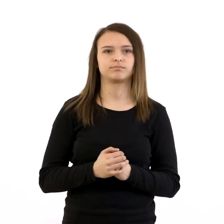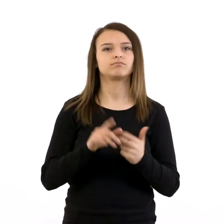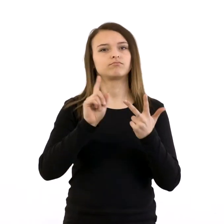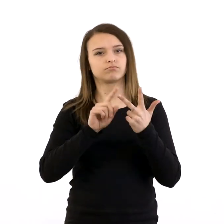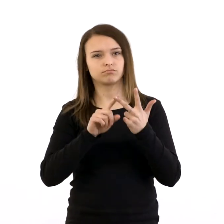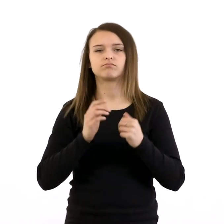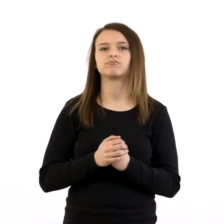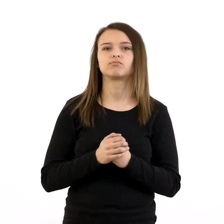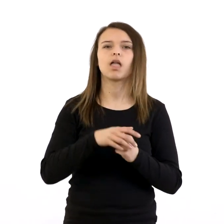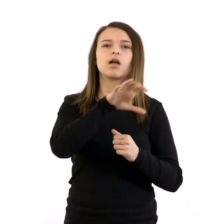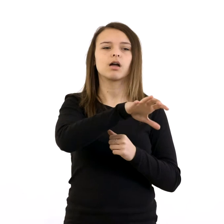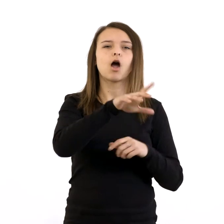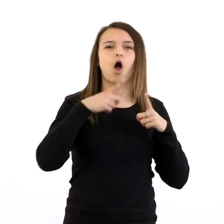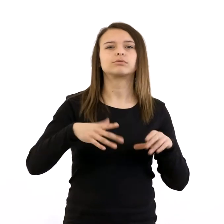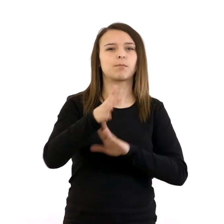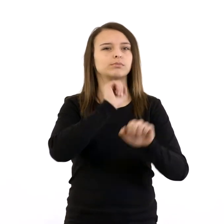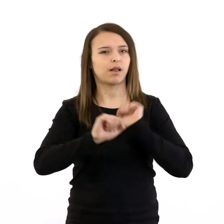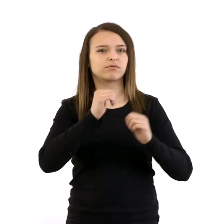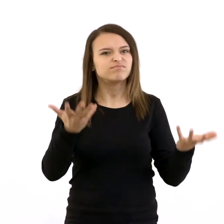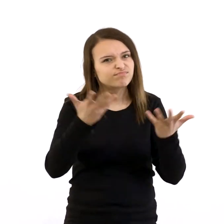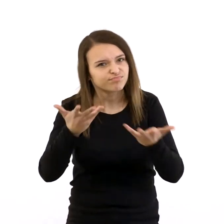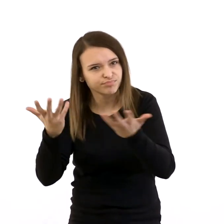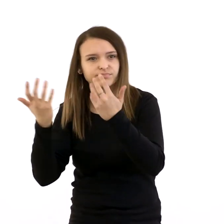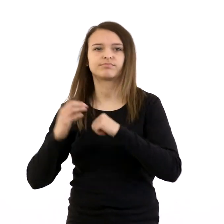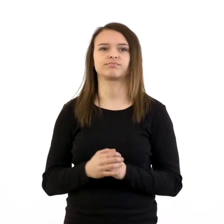działania na rzecz osób niepełnosprawnych,